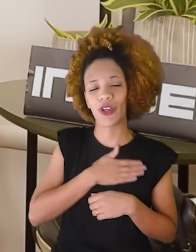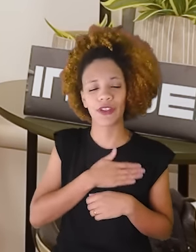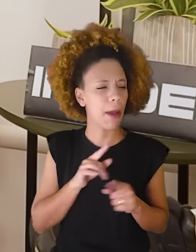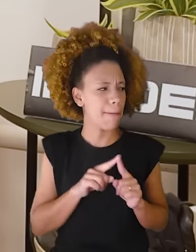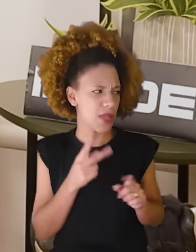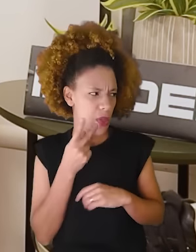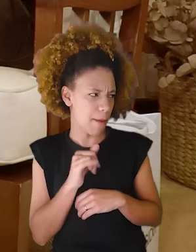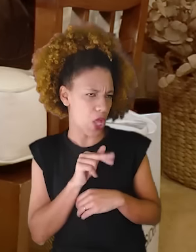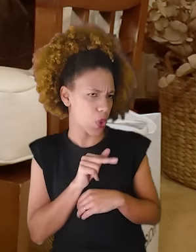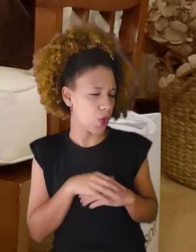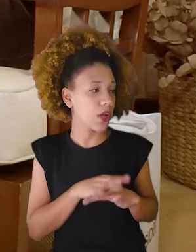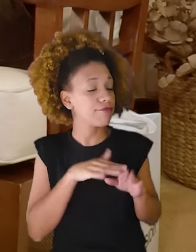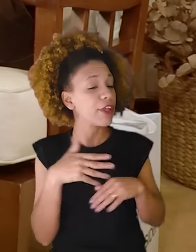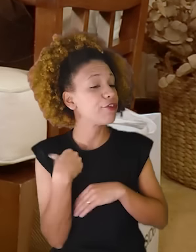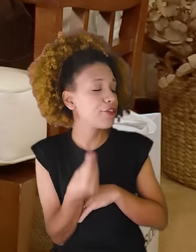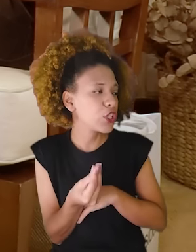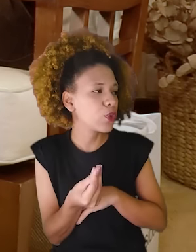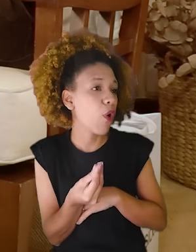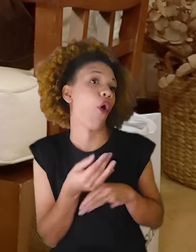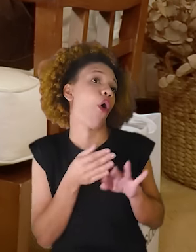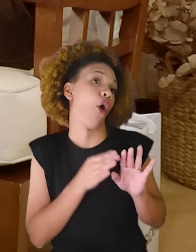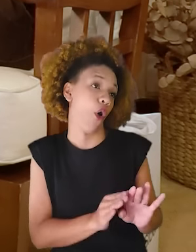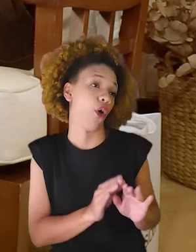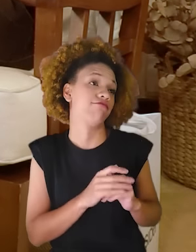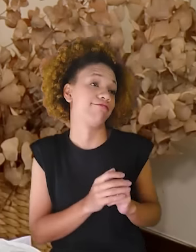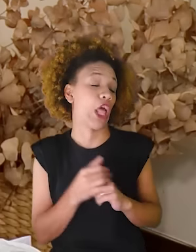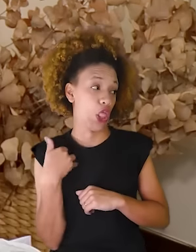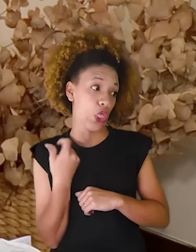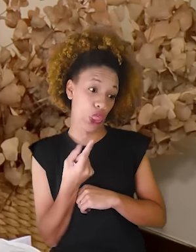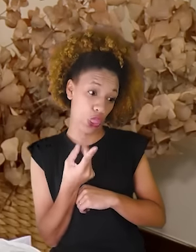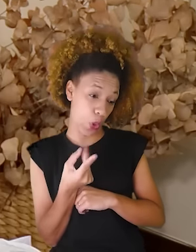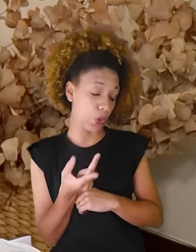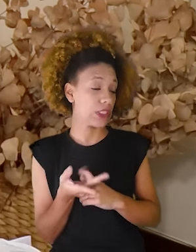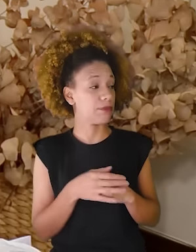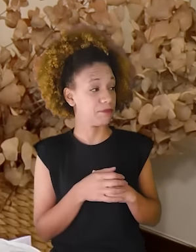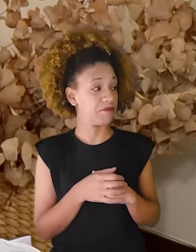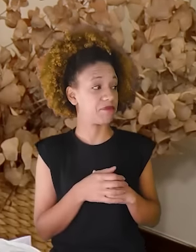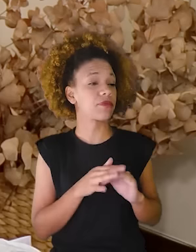mais sobre isso mas seu pai nunca chegou para você falou filho olha você está com 12 anos cara